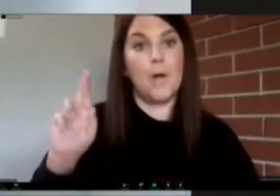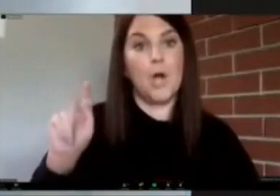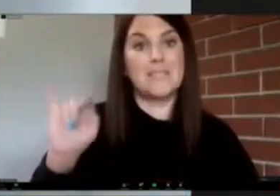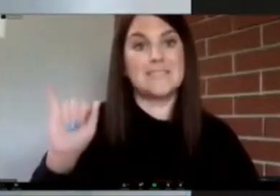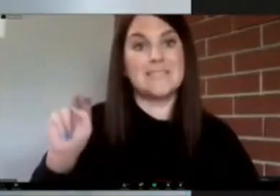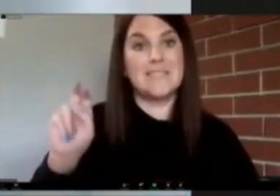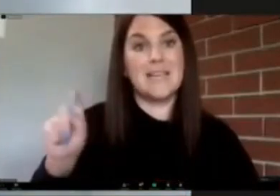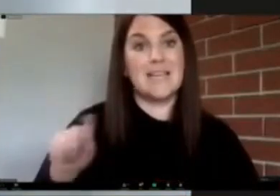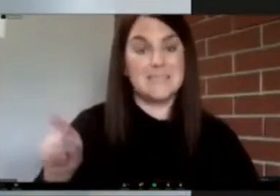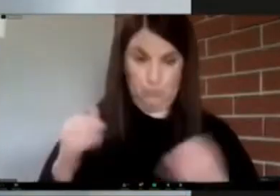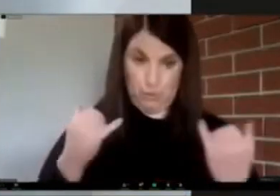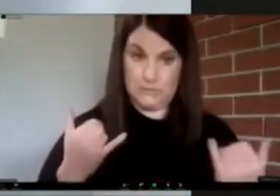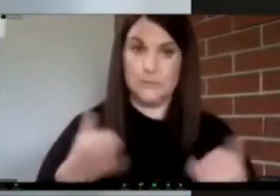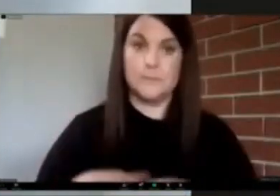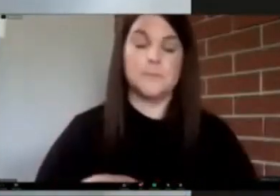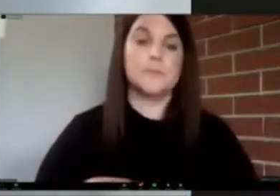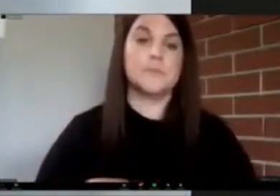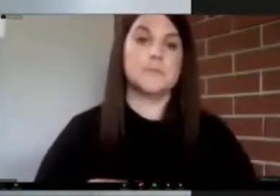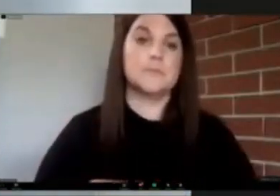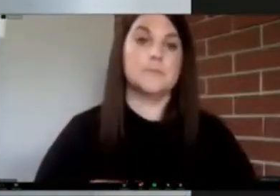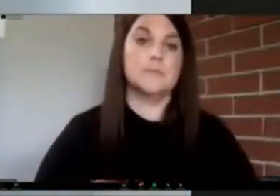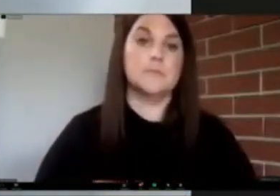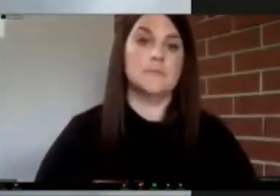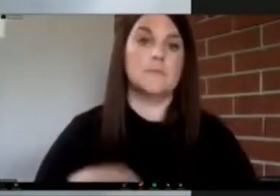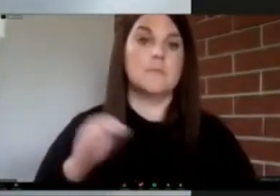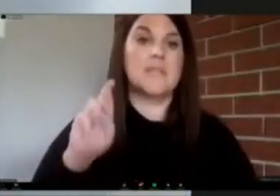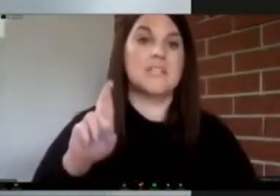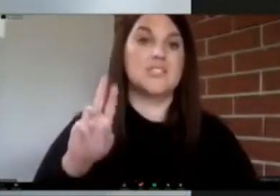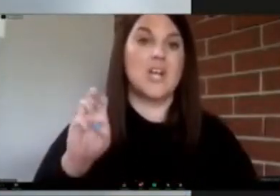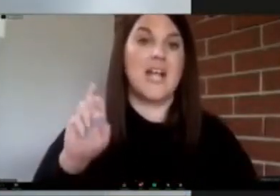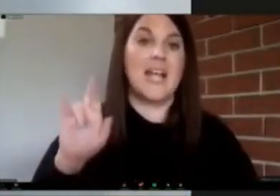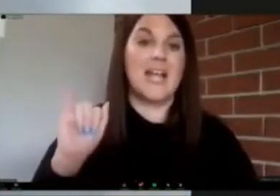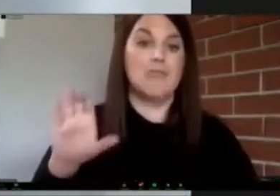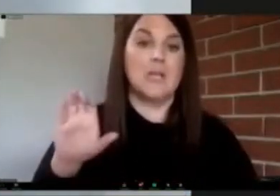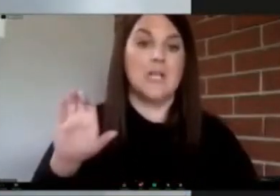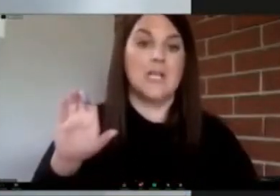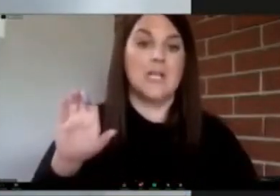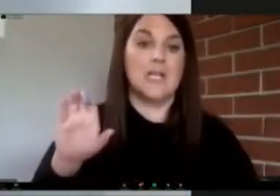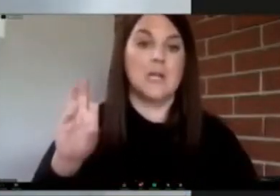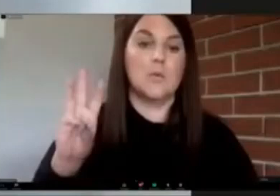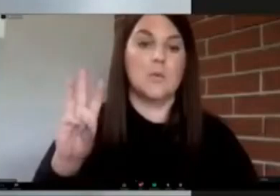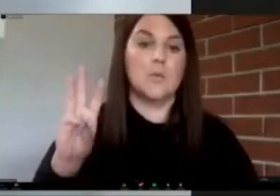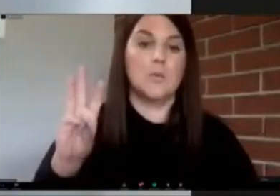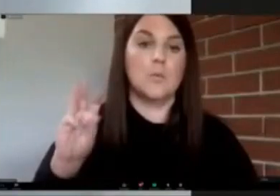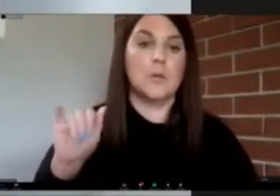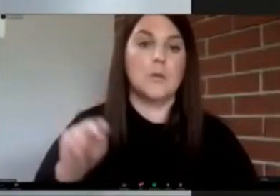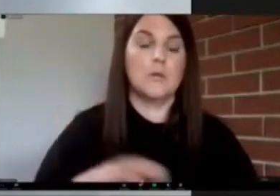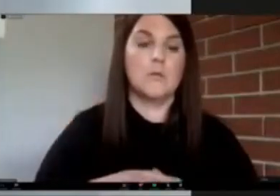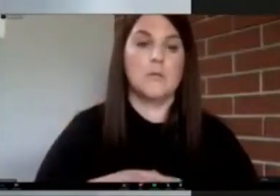Minh Wendt: Mr. Eric Nguyen. I'll come back.